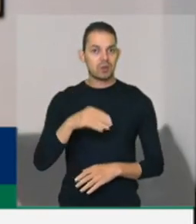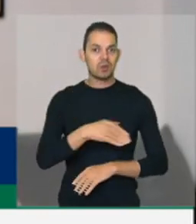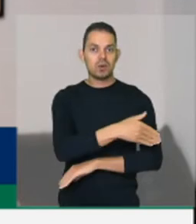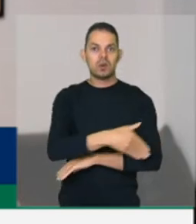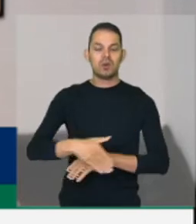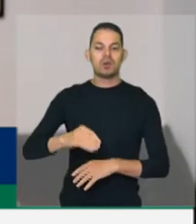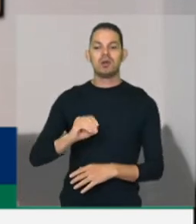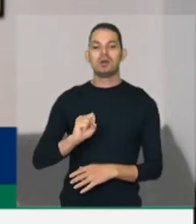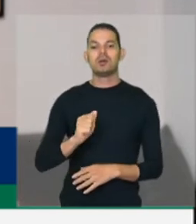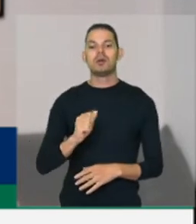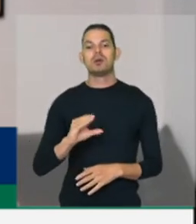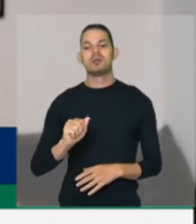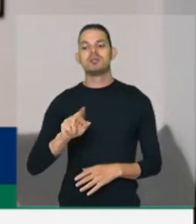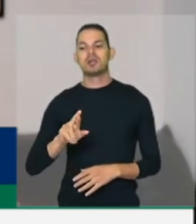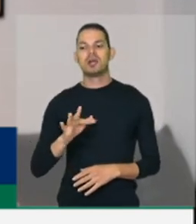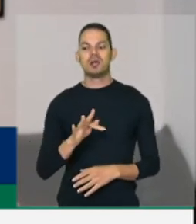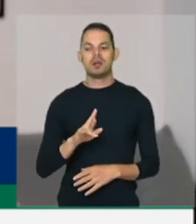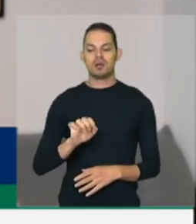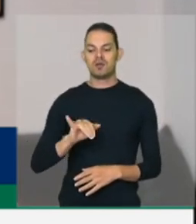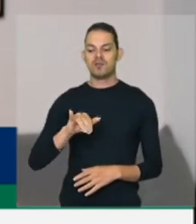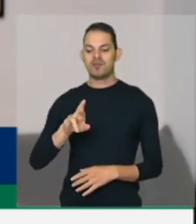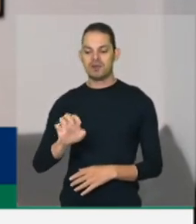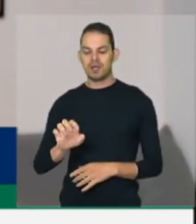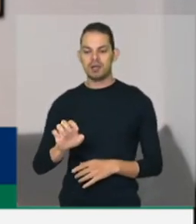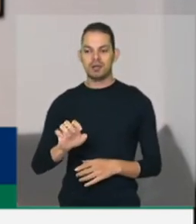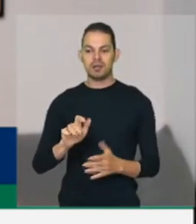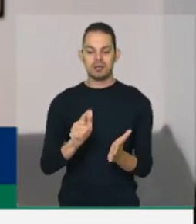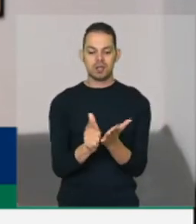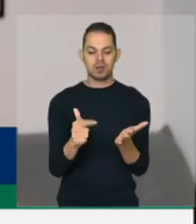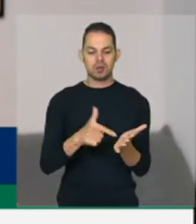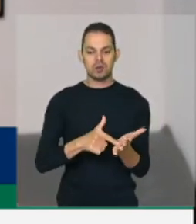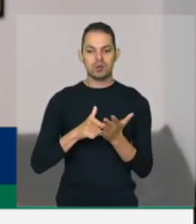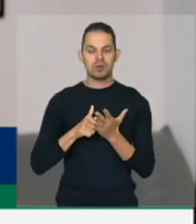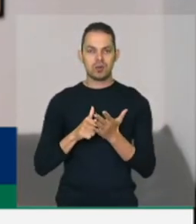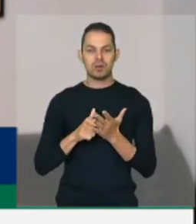EMPREENDIMENTO QUE, SEGUNDO A MATÉRIA, DE UMA JOINT VENTURE